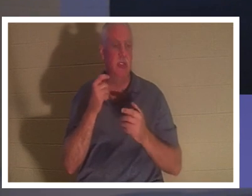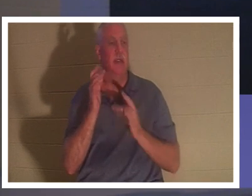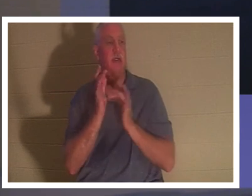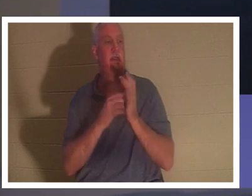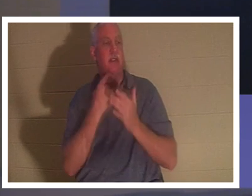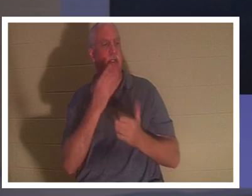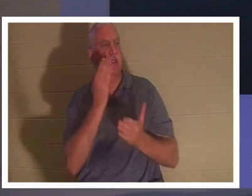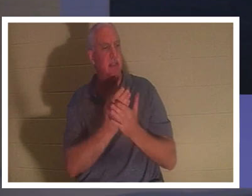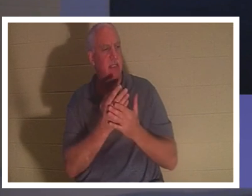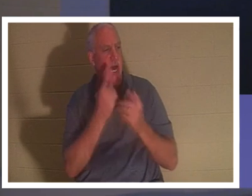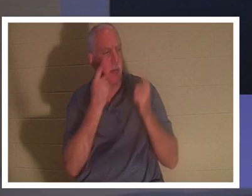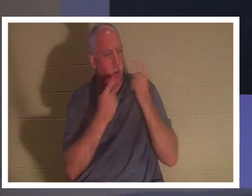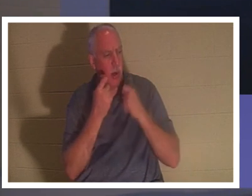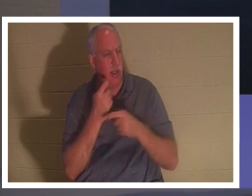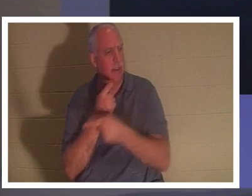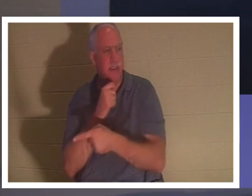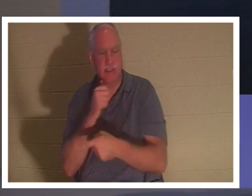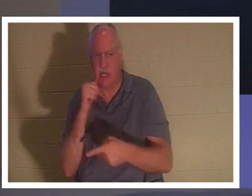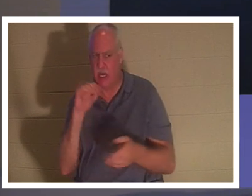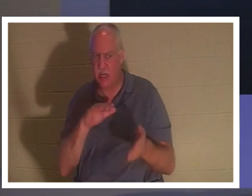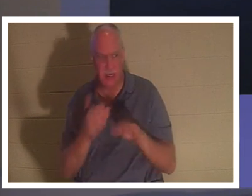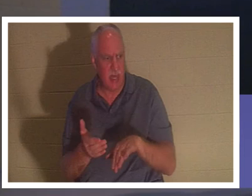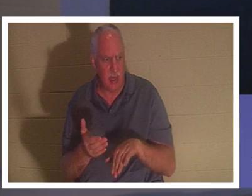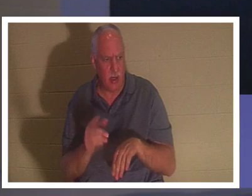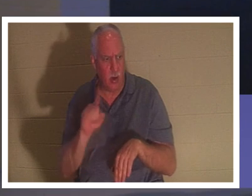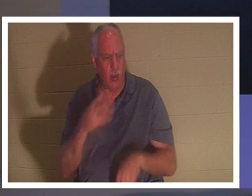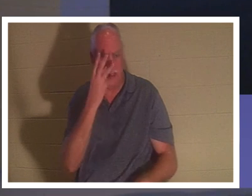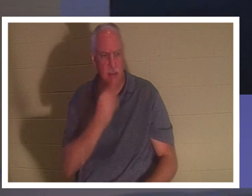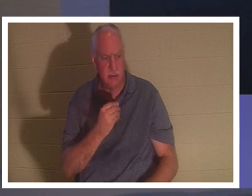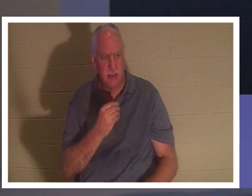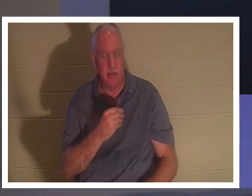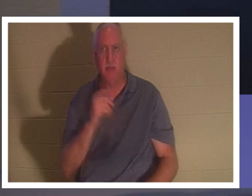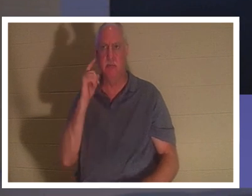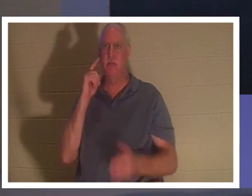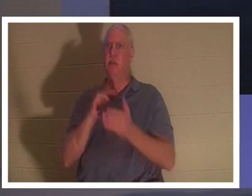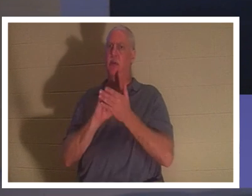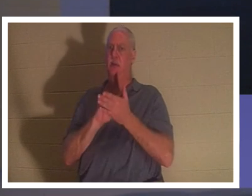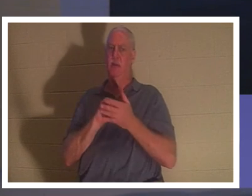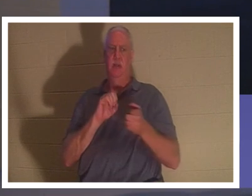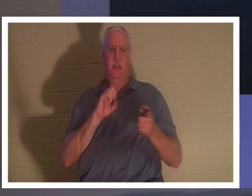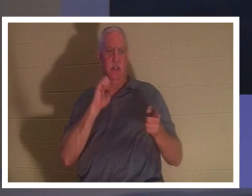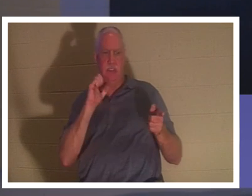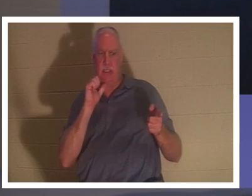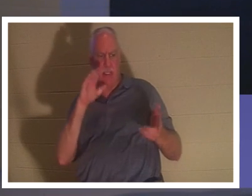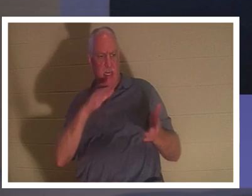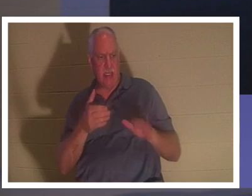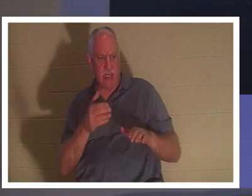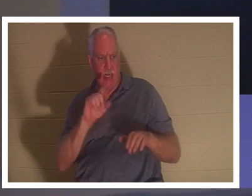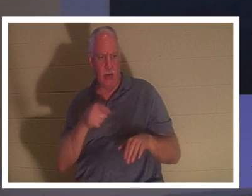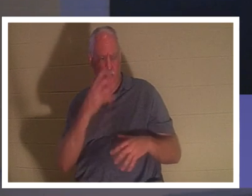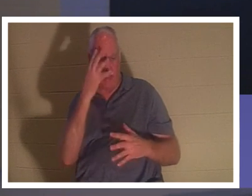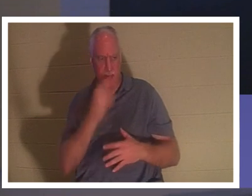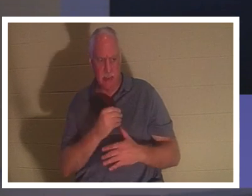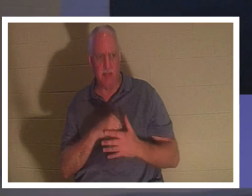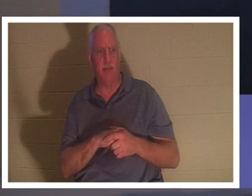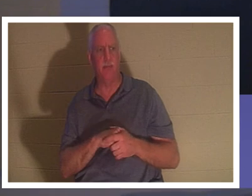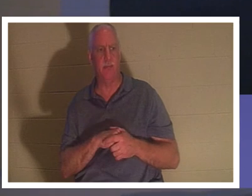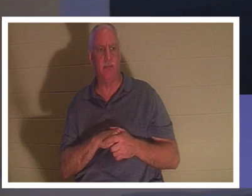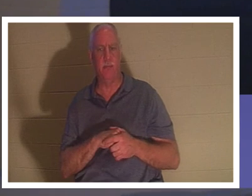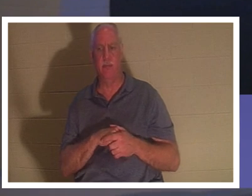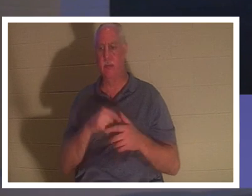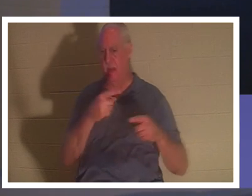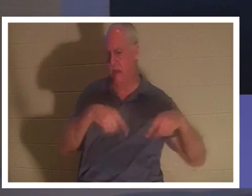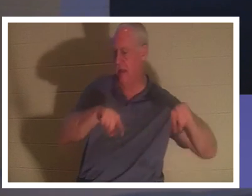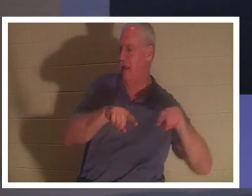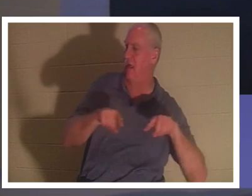'वह मरी नहीं है बल्कि सो रही है।' ध्यान दें, वह मरी नहीं बल्कि सो रही है। "वे यह जानकर उस पर हँसे,